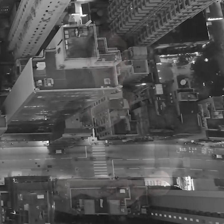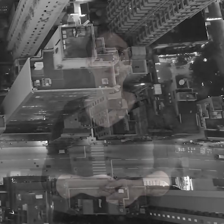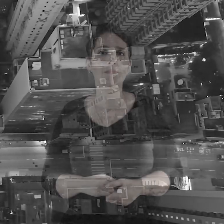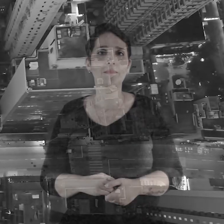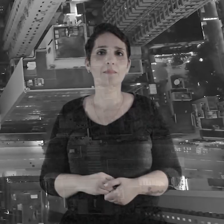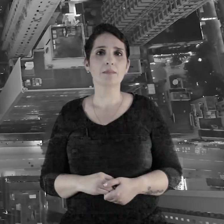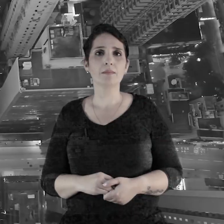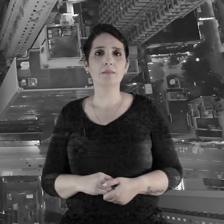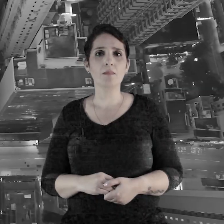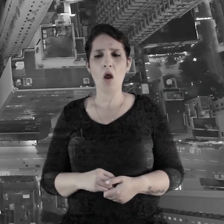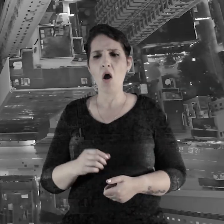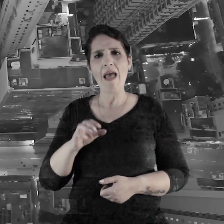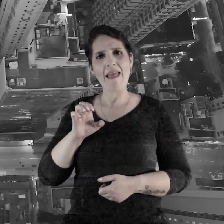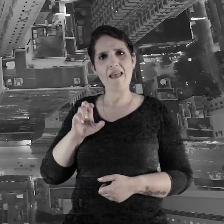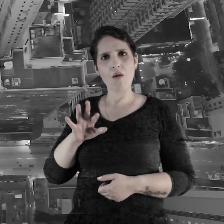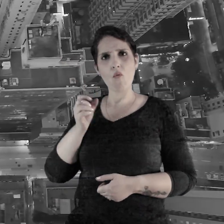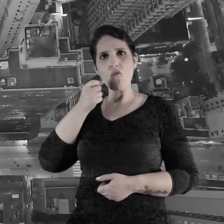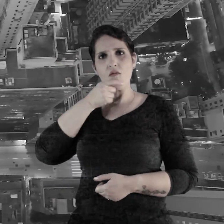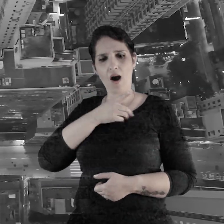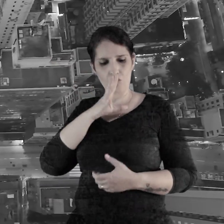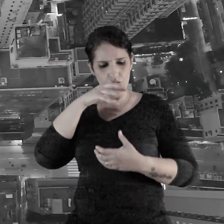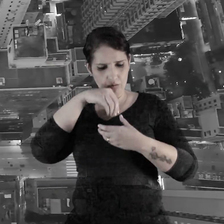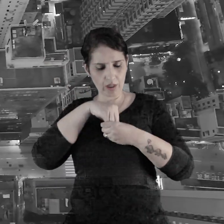No âmago do falso eu existe um vazio